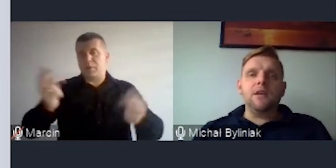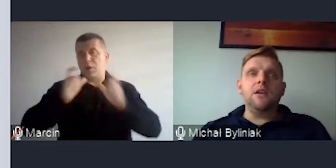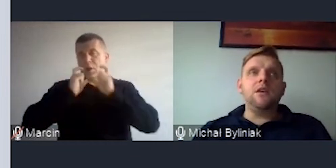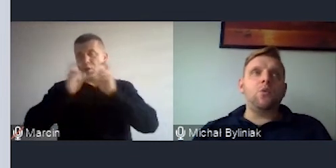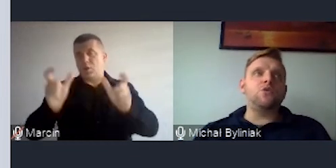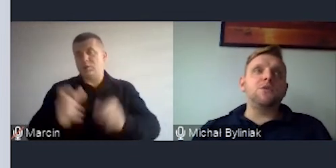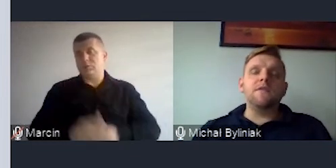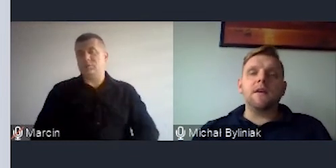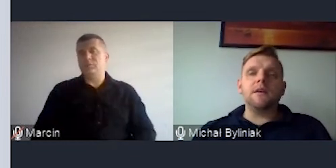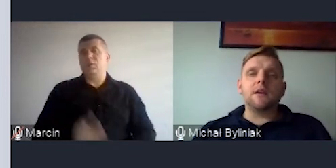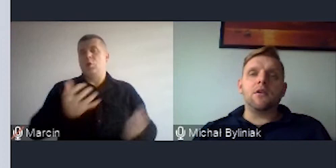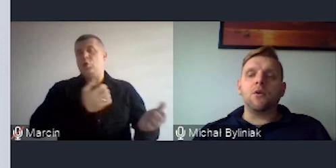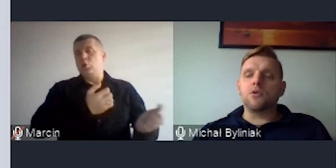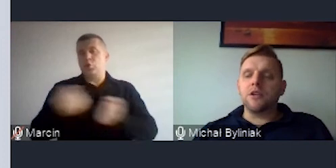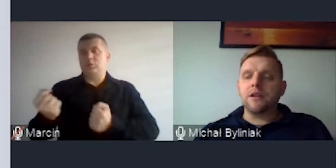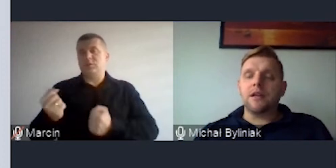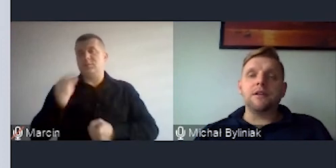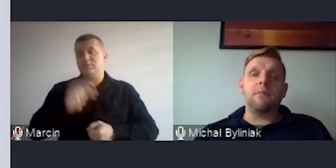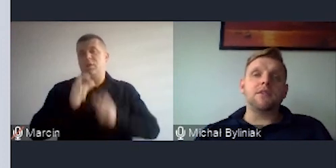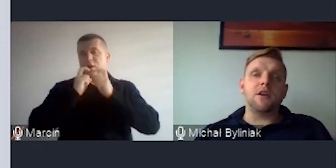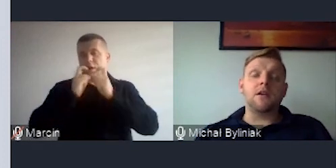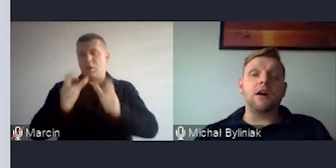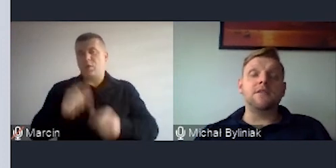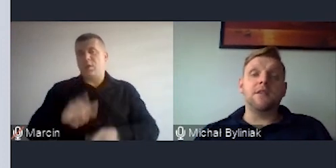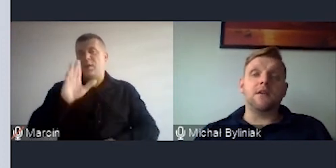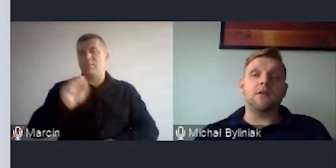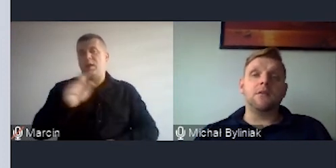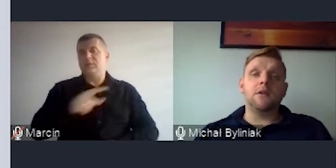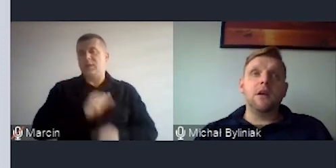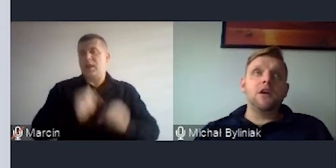i utrzymywania tego ogłoszenia na tej bazie jako aktywnego,